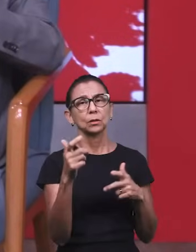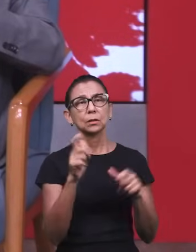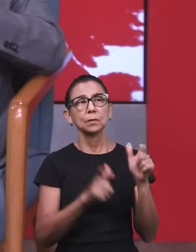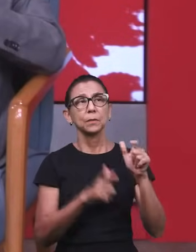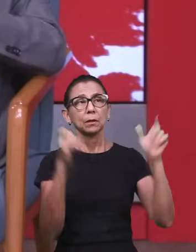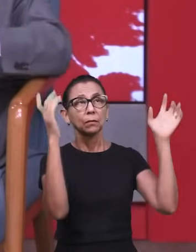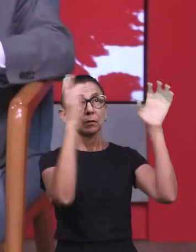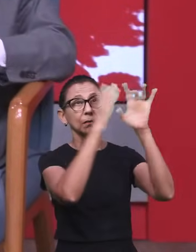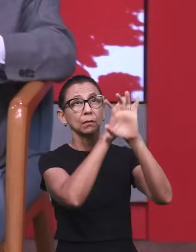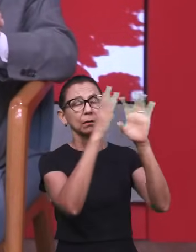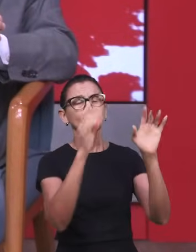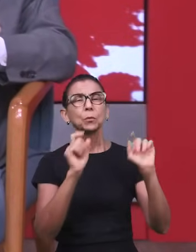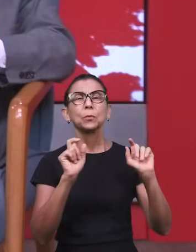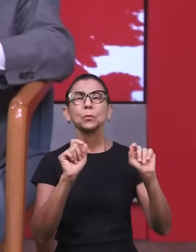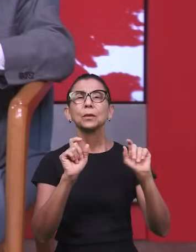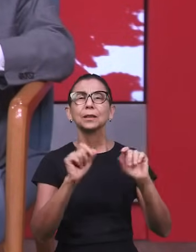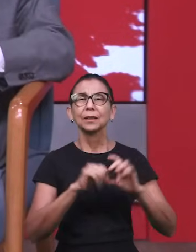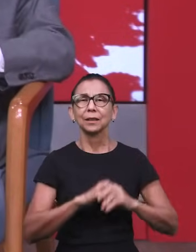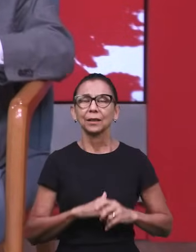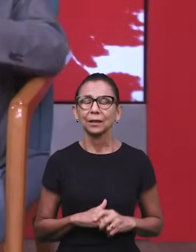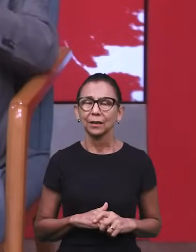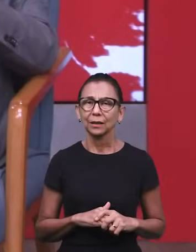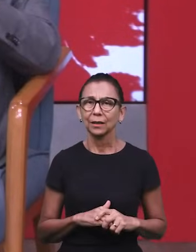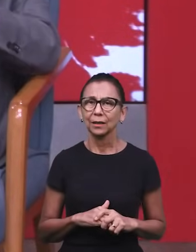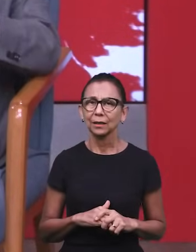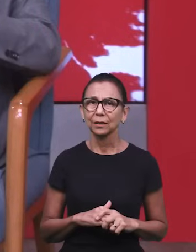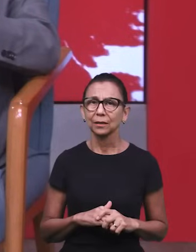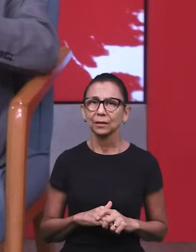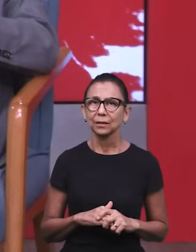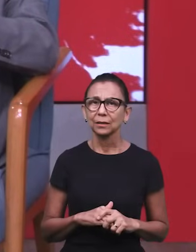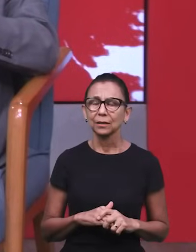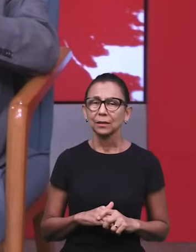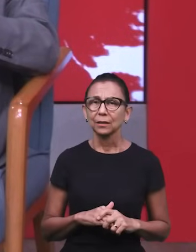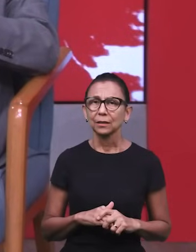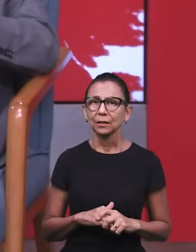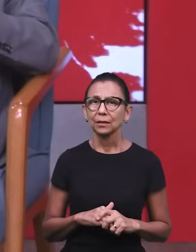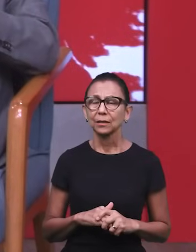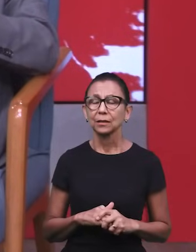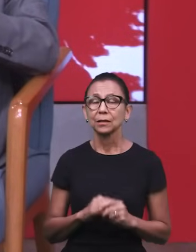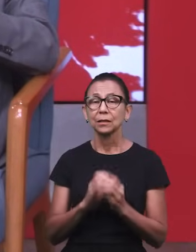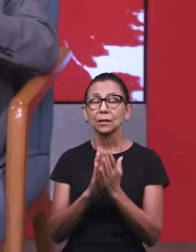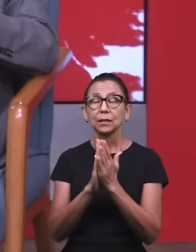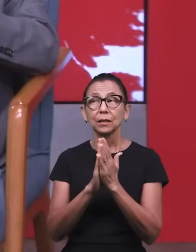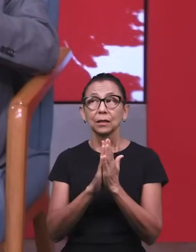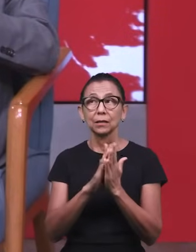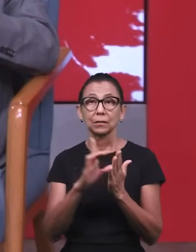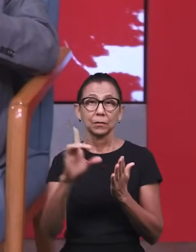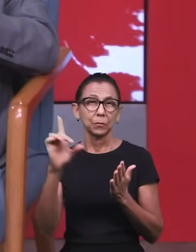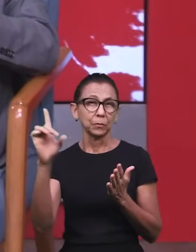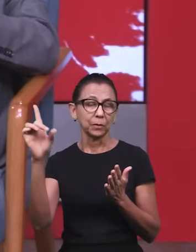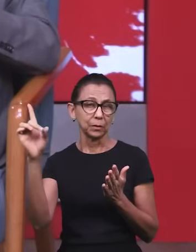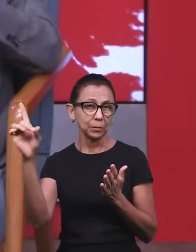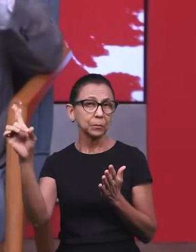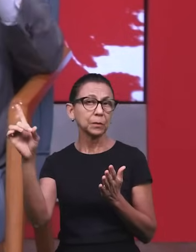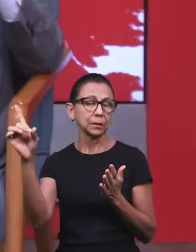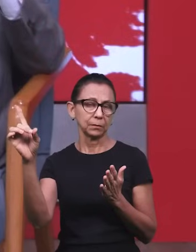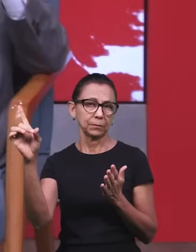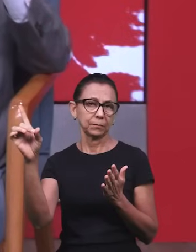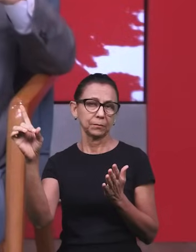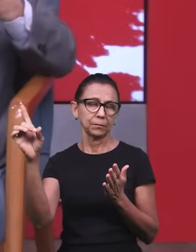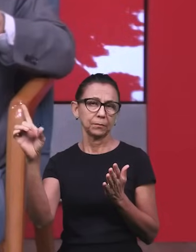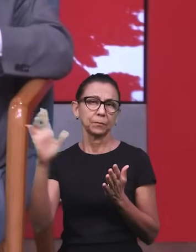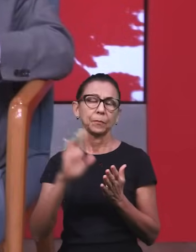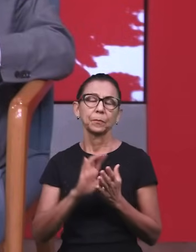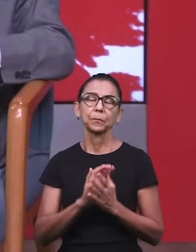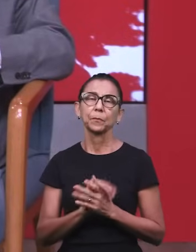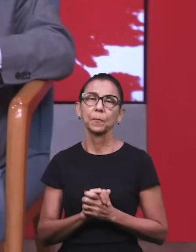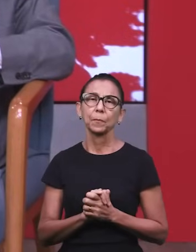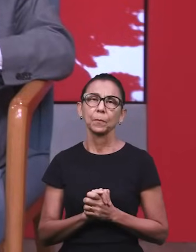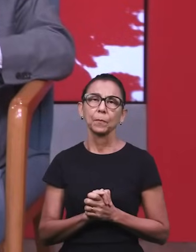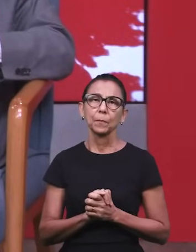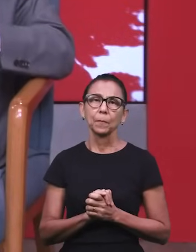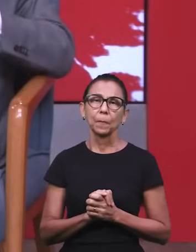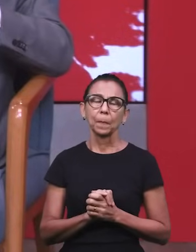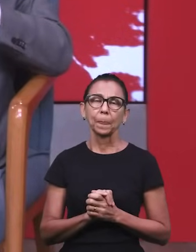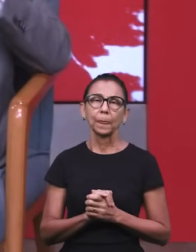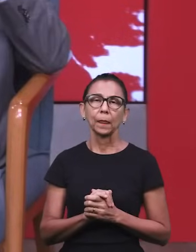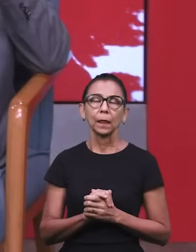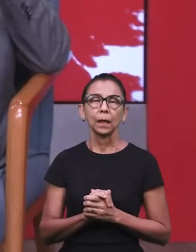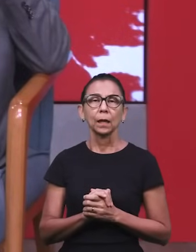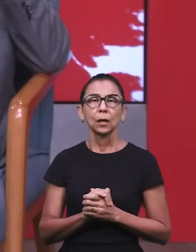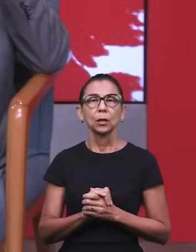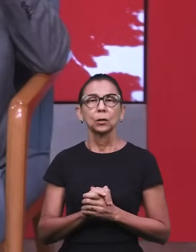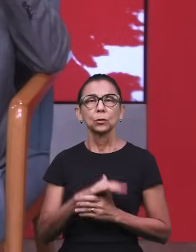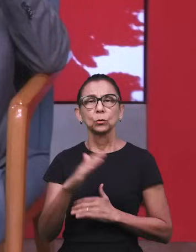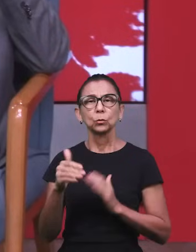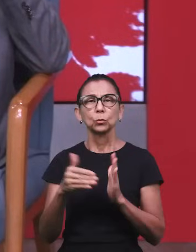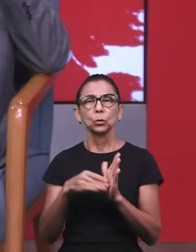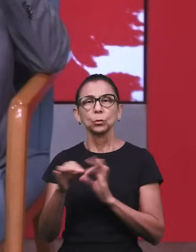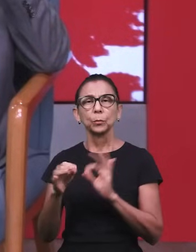por que passar desapercebido é se escer que a bíbl ela é na verdade todo noso todo projeto noso está